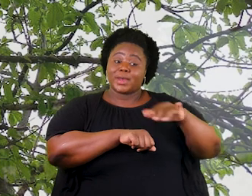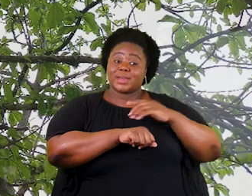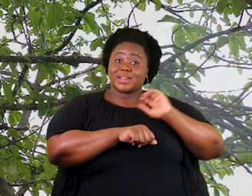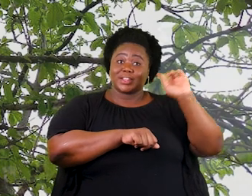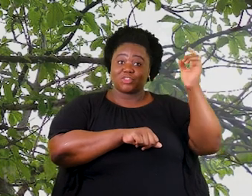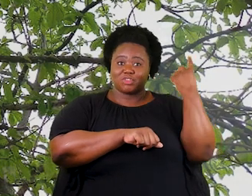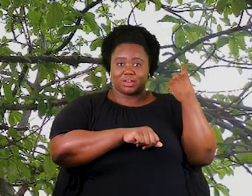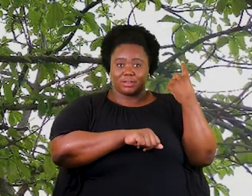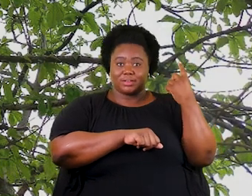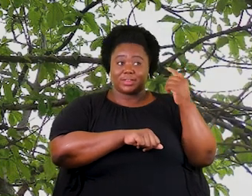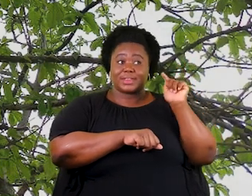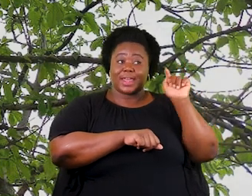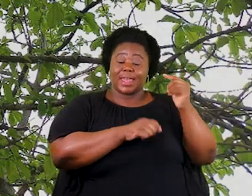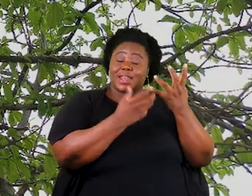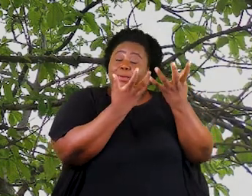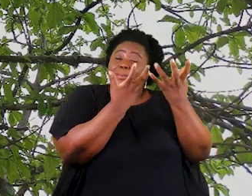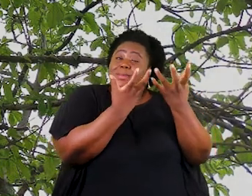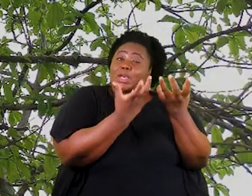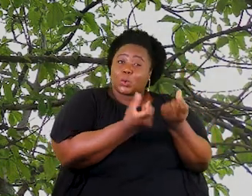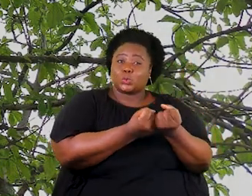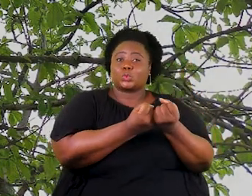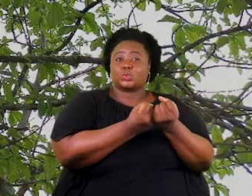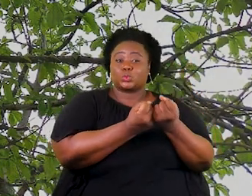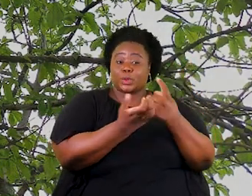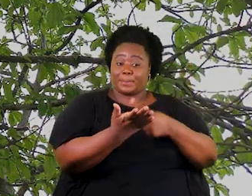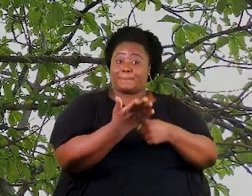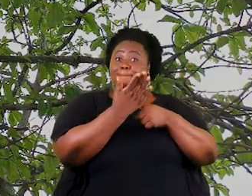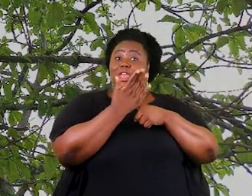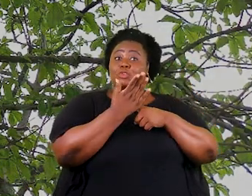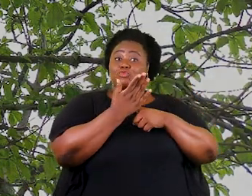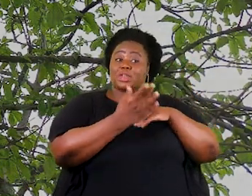Ela me acolheu e me ajudou a resgatar